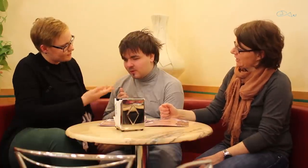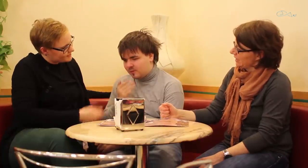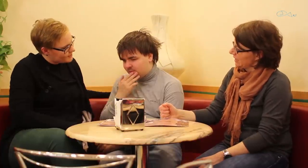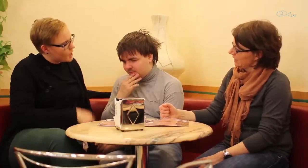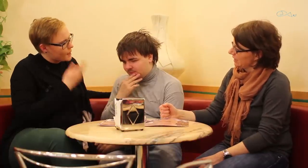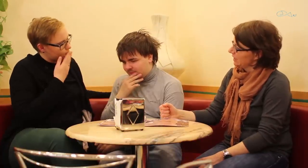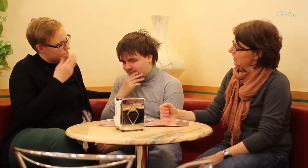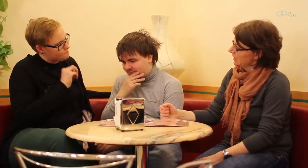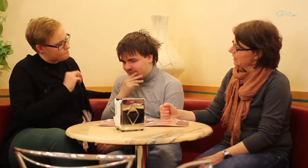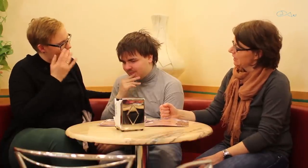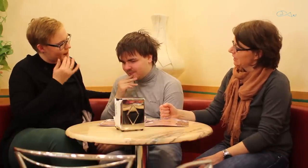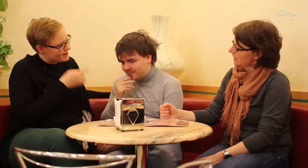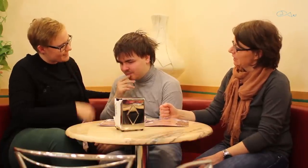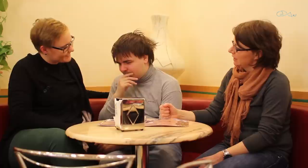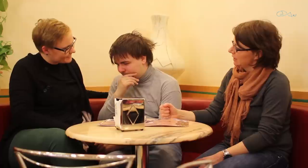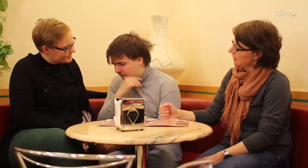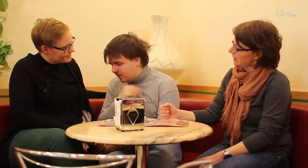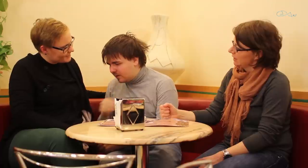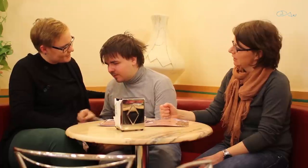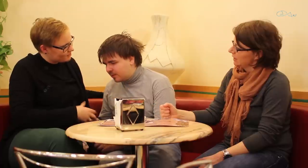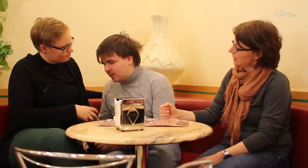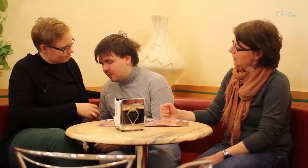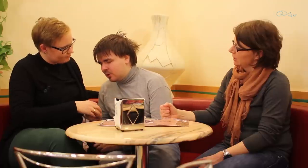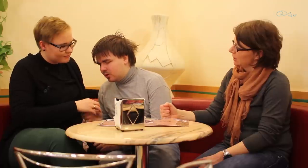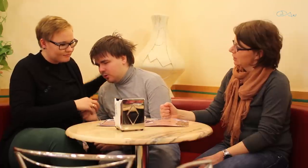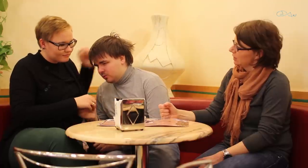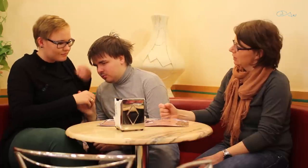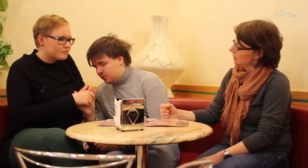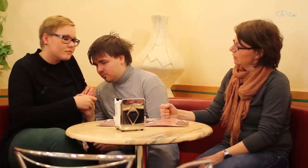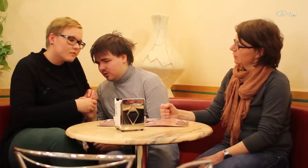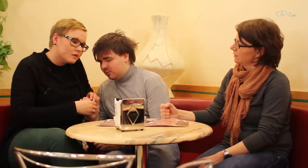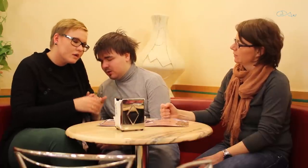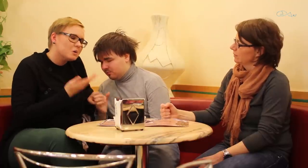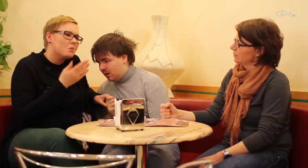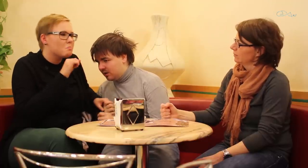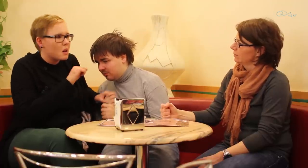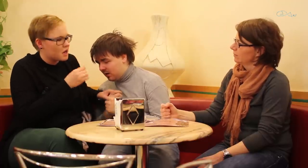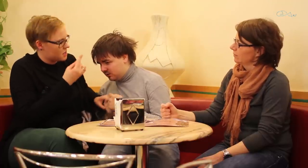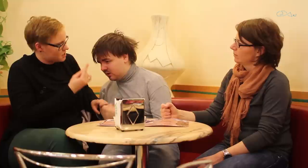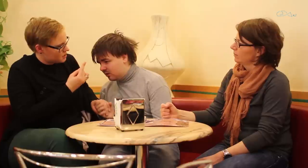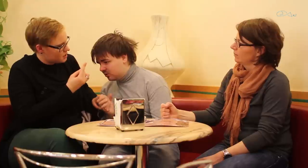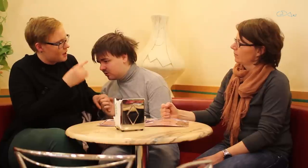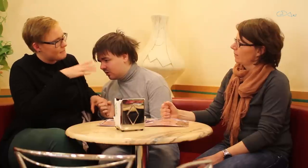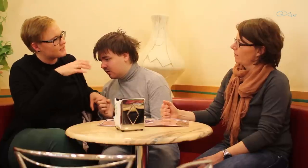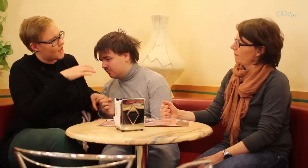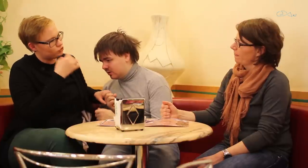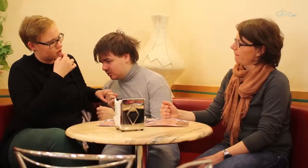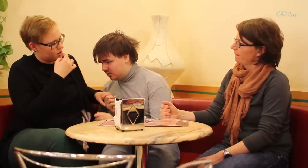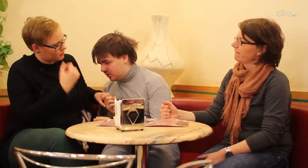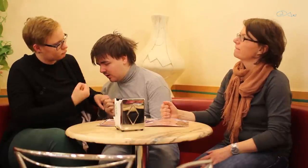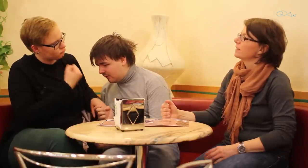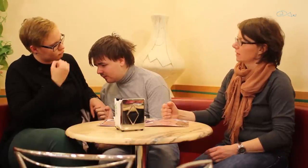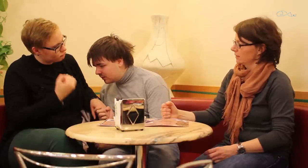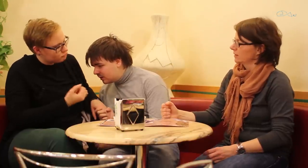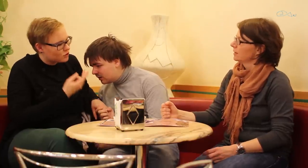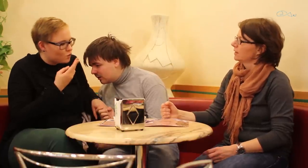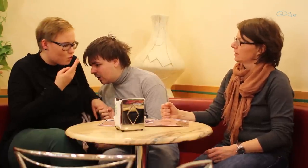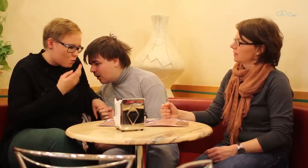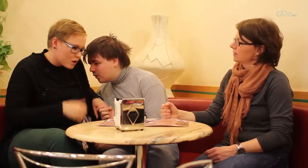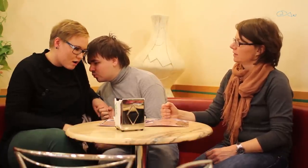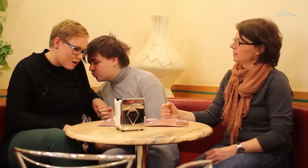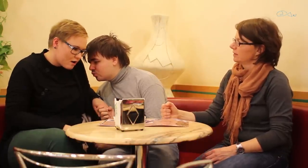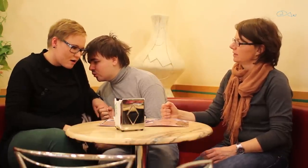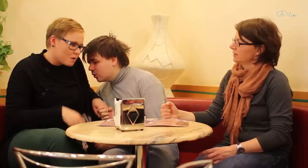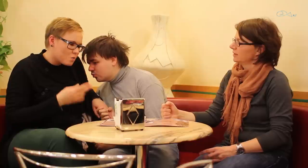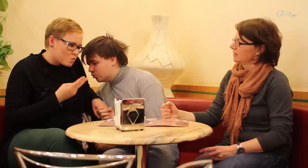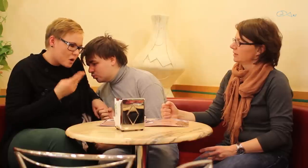Er überlegt, also entweder beschäftige ich mich mit meinen Massagesachen oder ...hm, ich überlege.